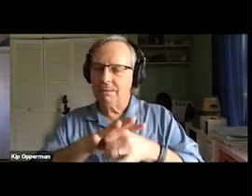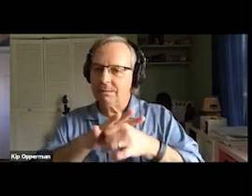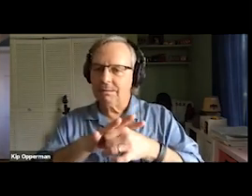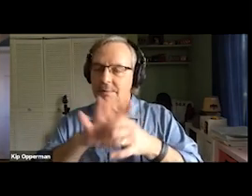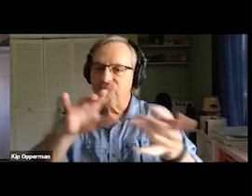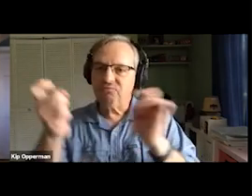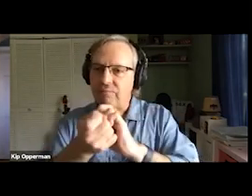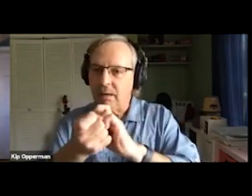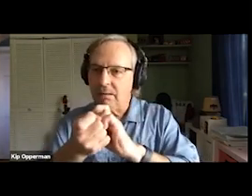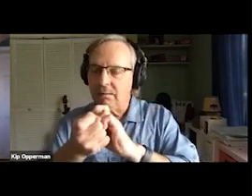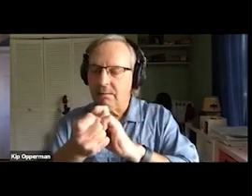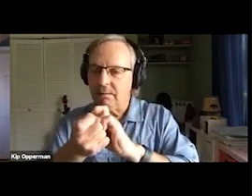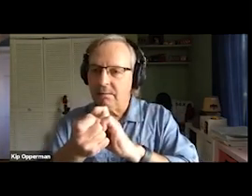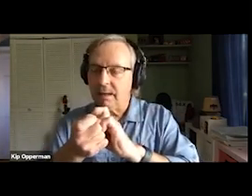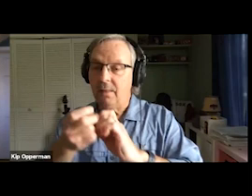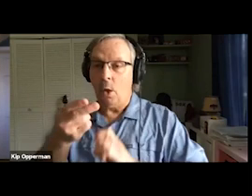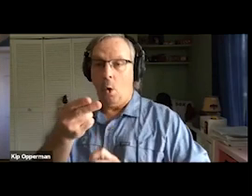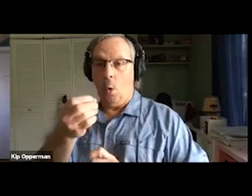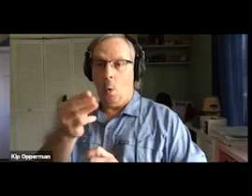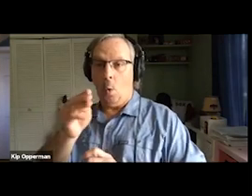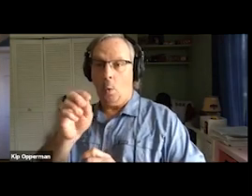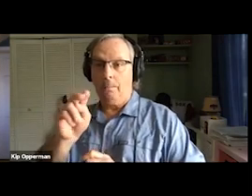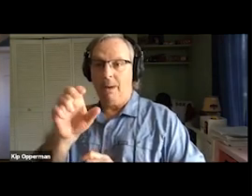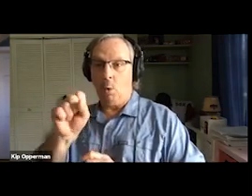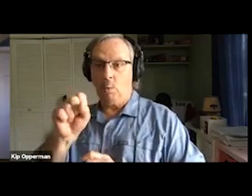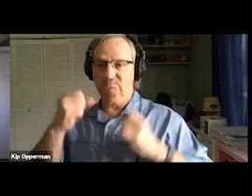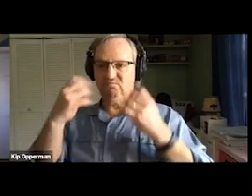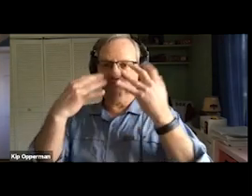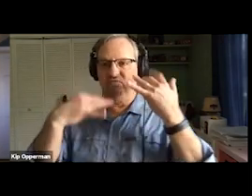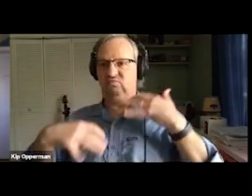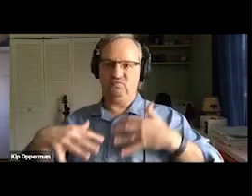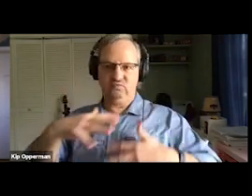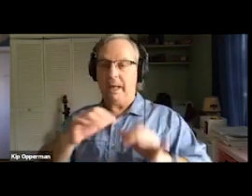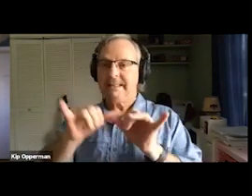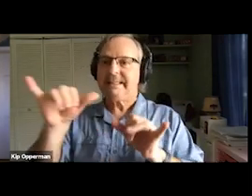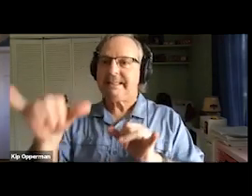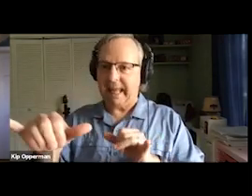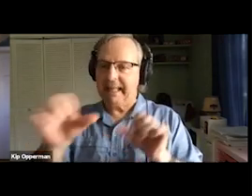cambios, y esas hormonas continúan en nuestro sistema, y no estamos equipados para responder